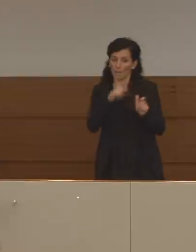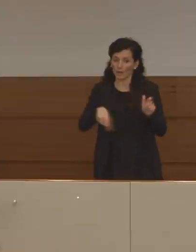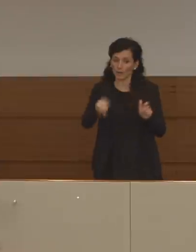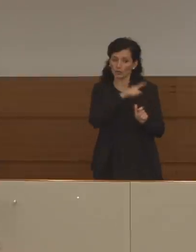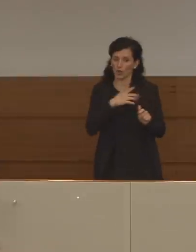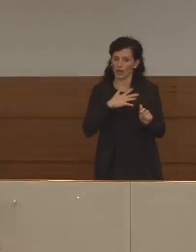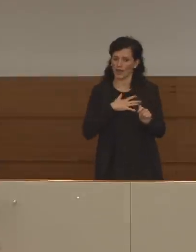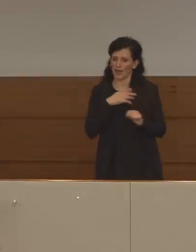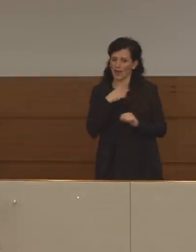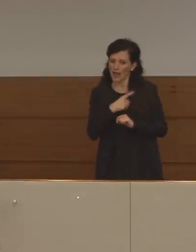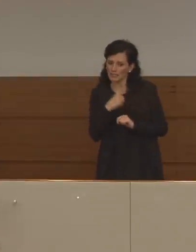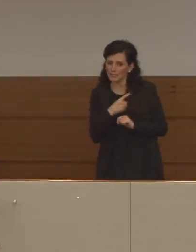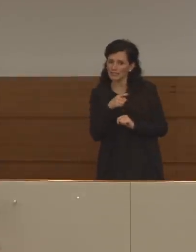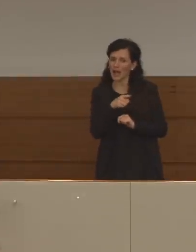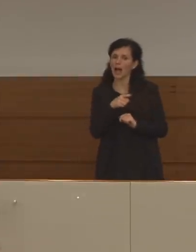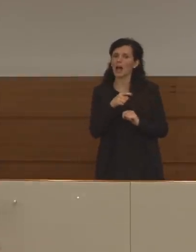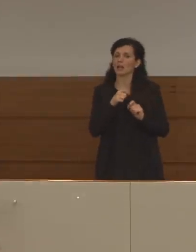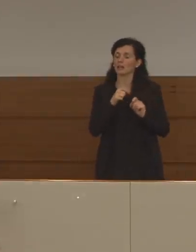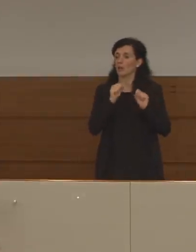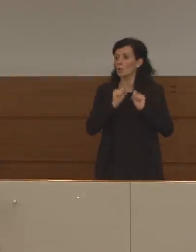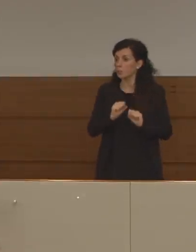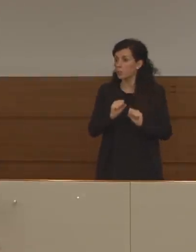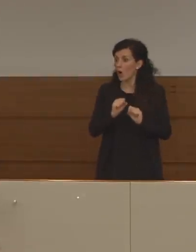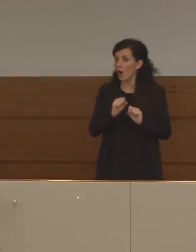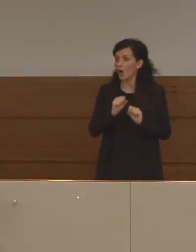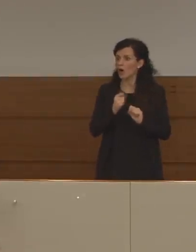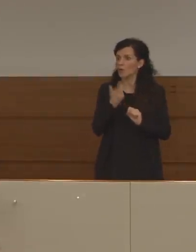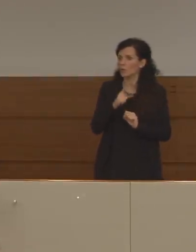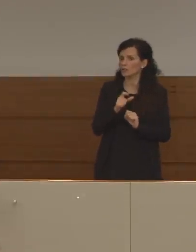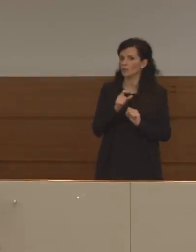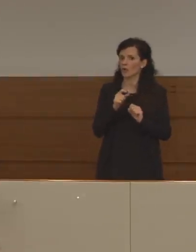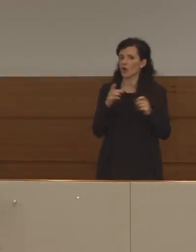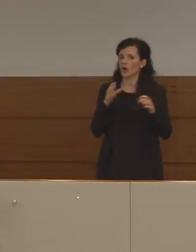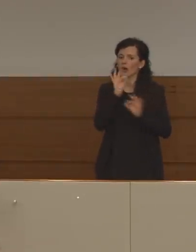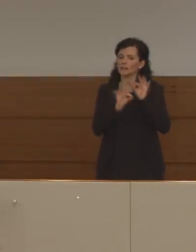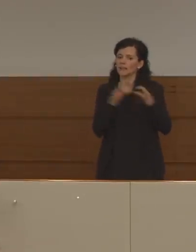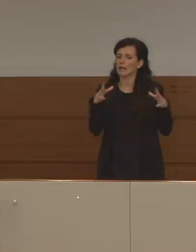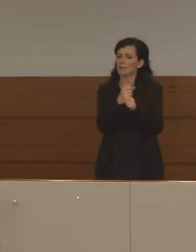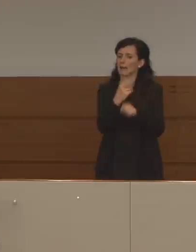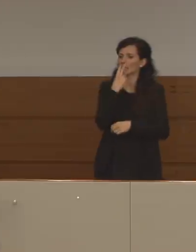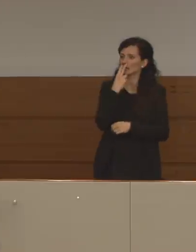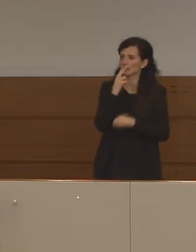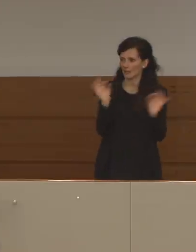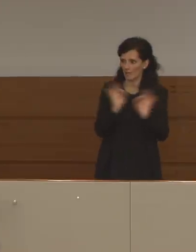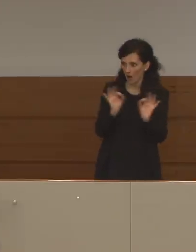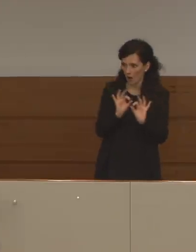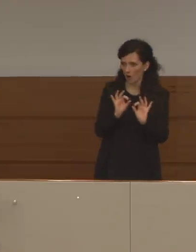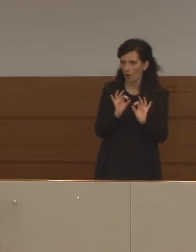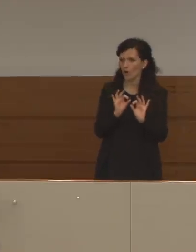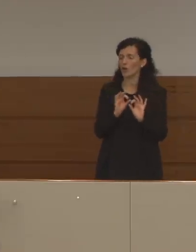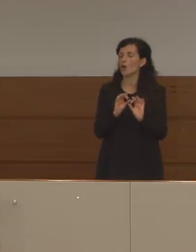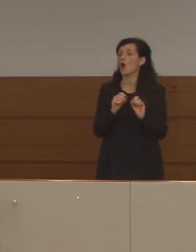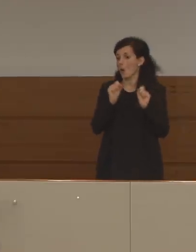intubate, messe in terapia intensiva quindi questo potrebbe spiegare forse il dato più alto rispetto ad altri paesi,